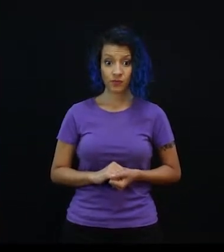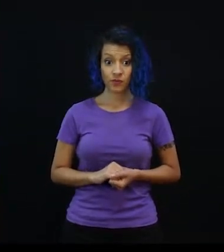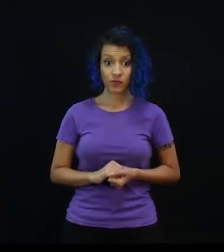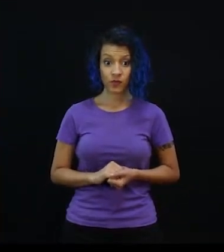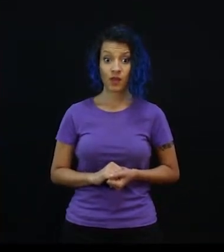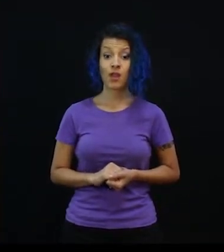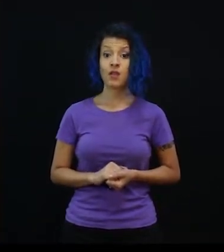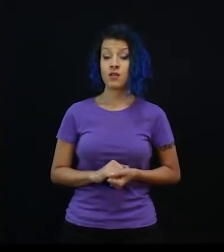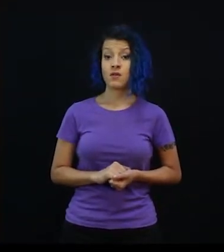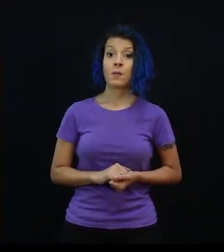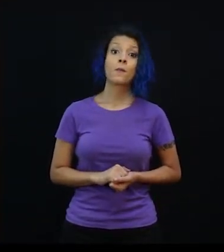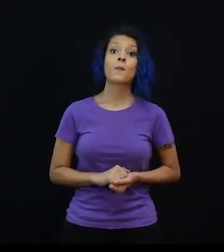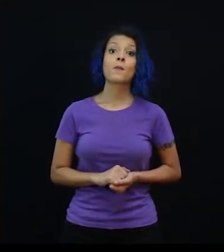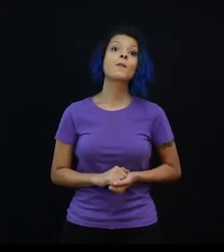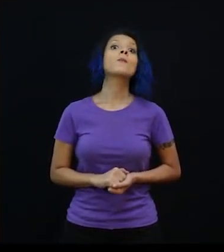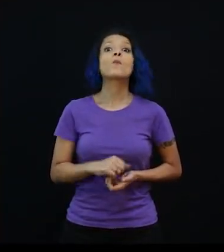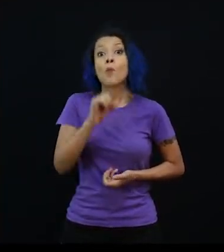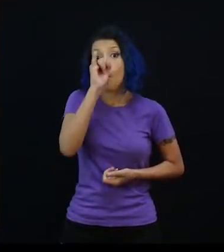Todos os meus porcos.